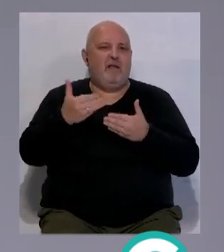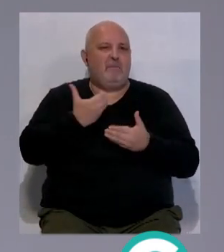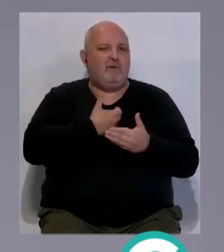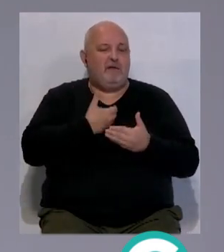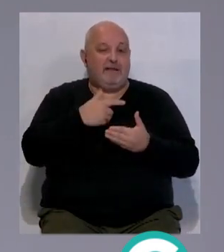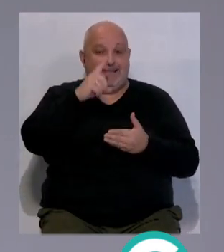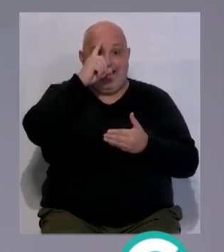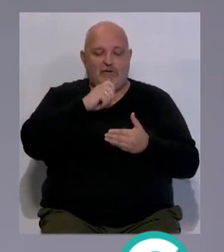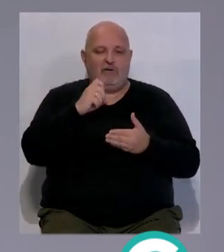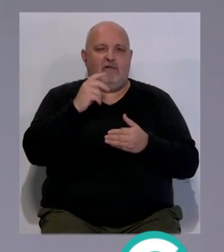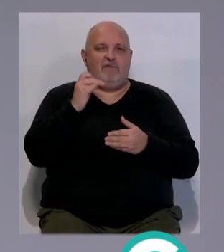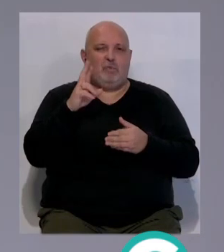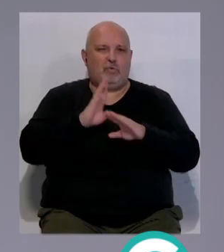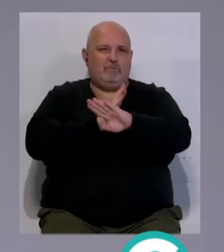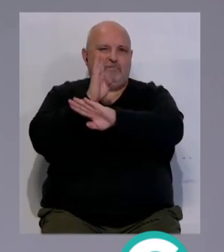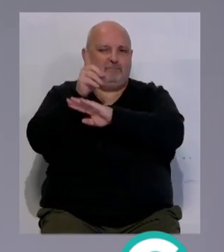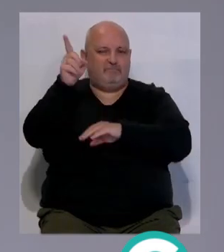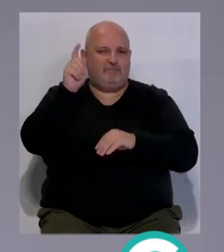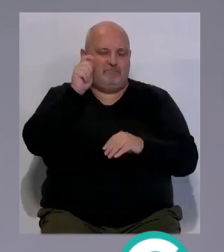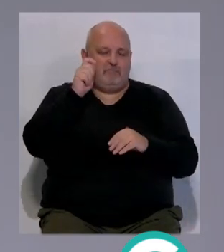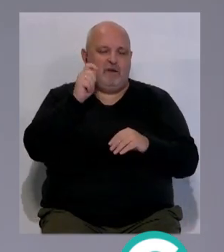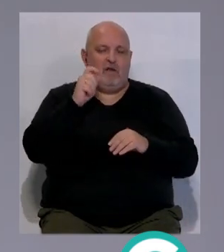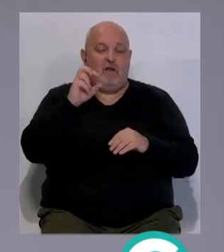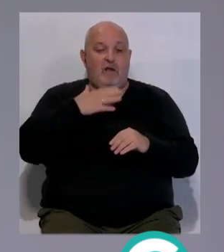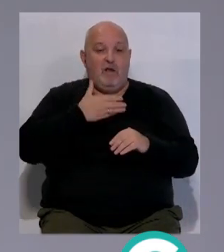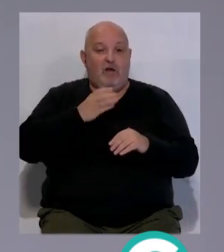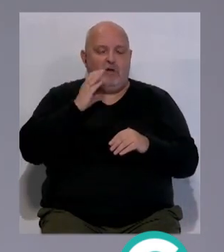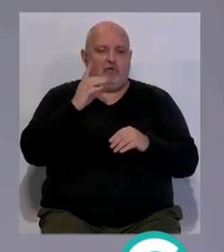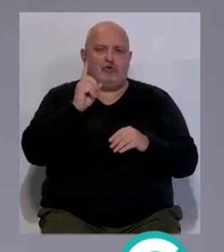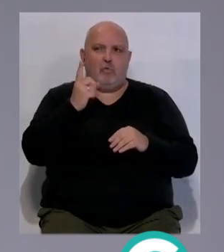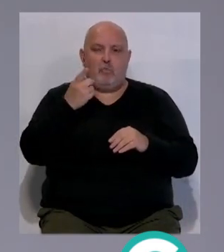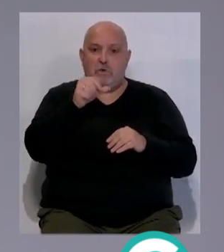este año a fitur la concejala Rosario tei ha advertido que queda solo una semana para el